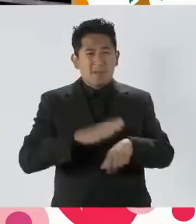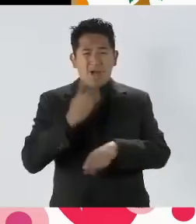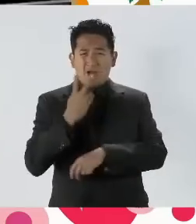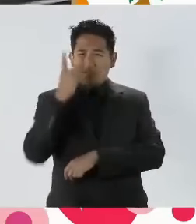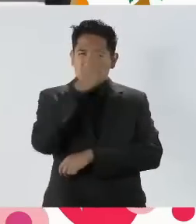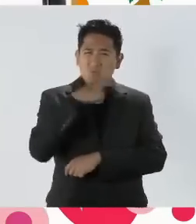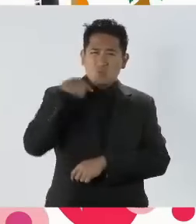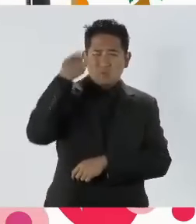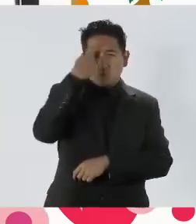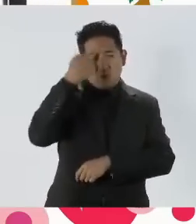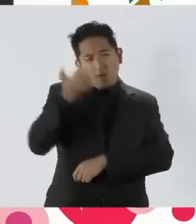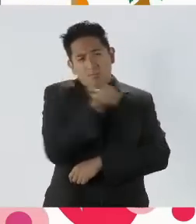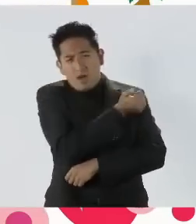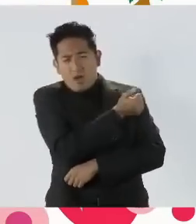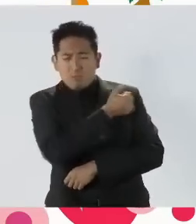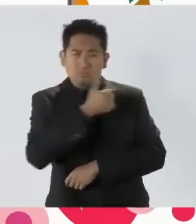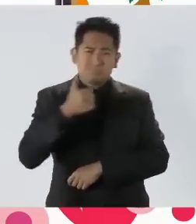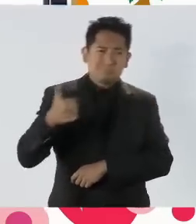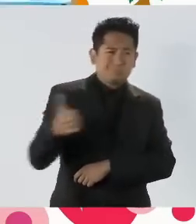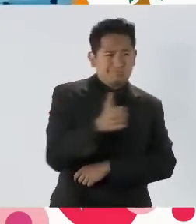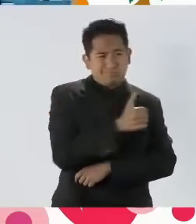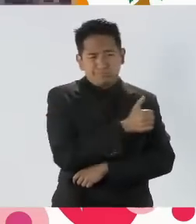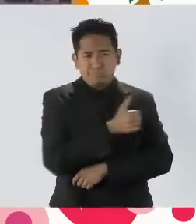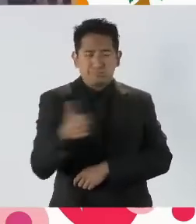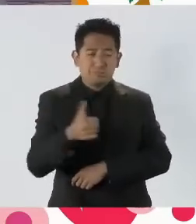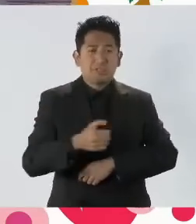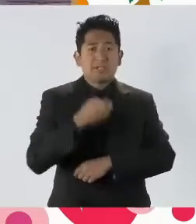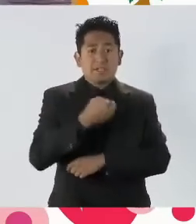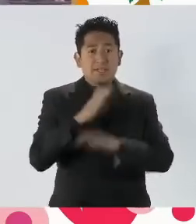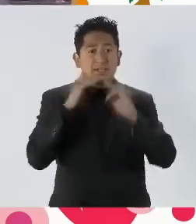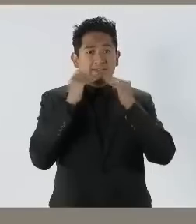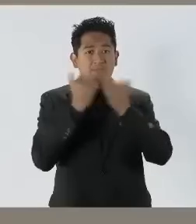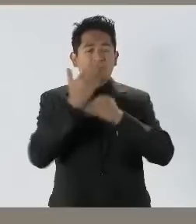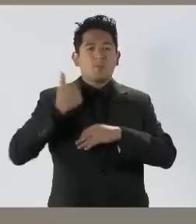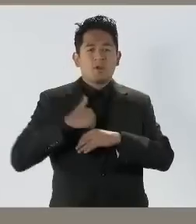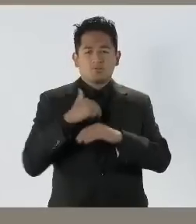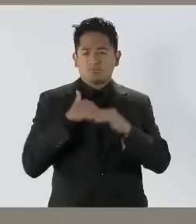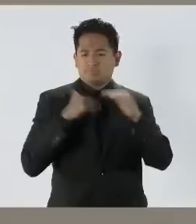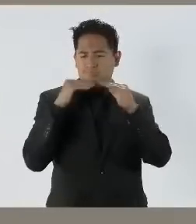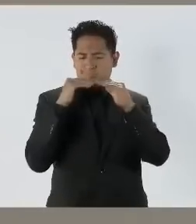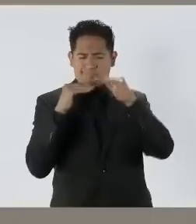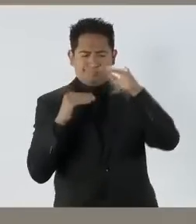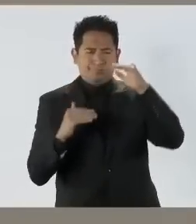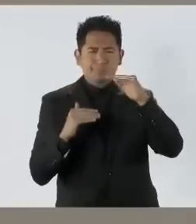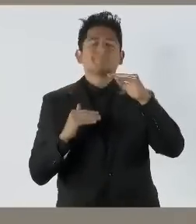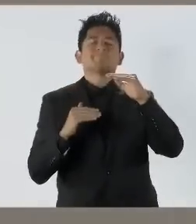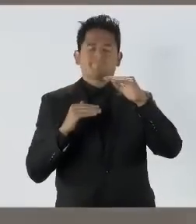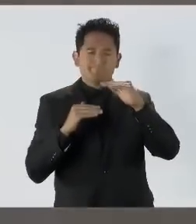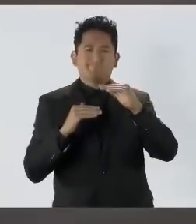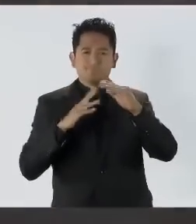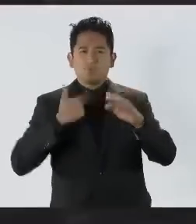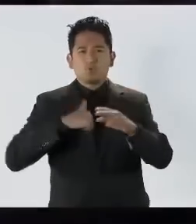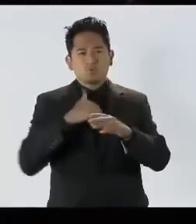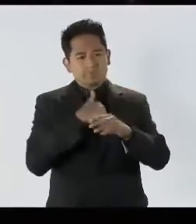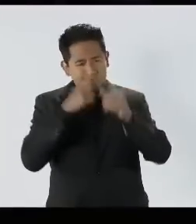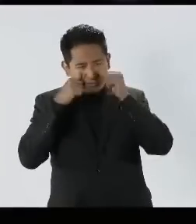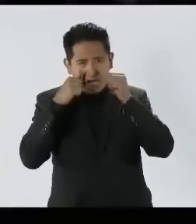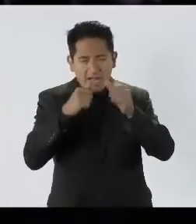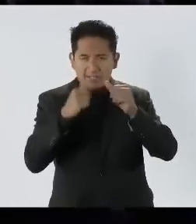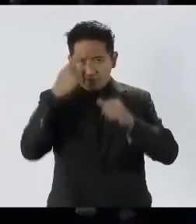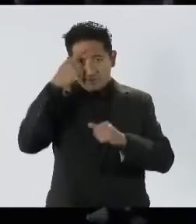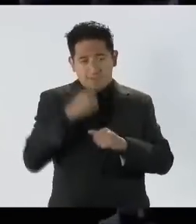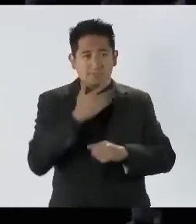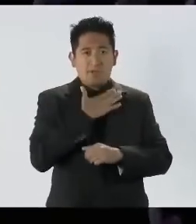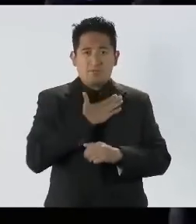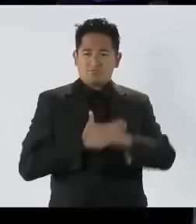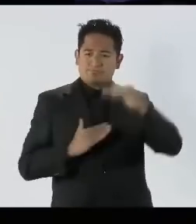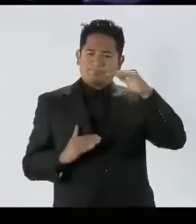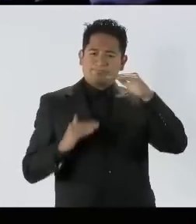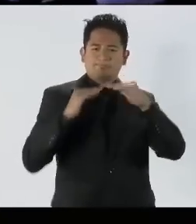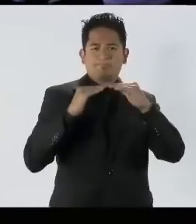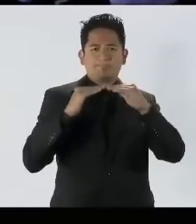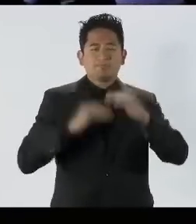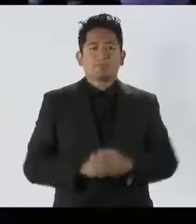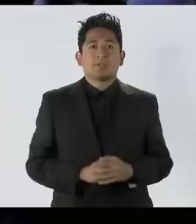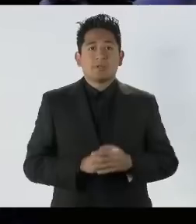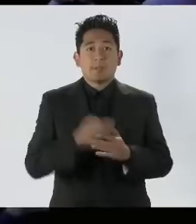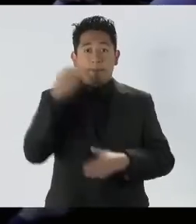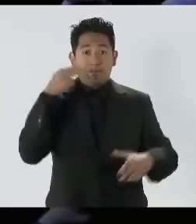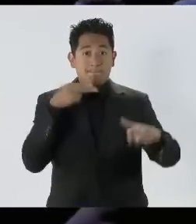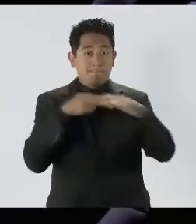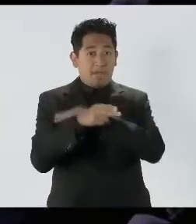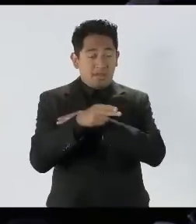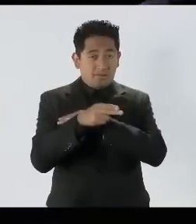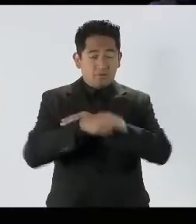trasladarse y así combatiremos la desigualdad y haremos justicia territorial el metro el metro